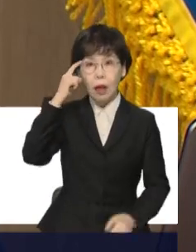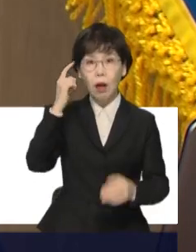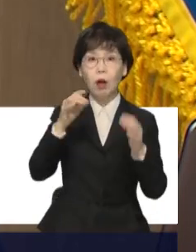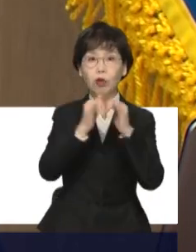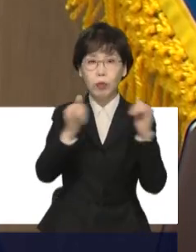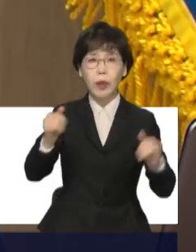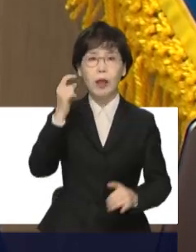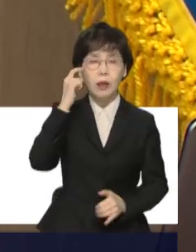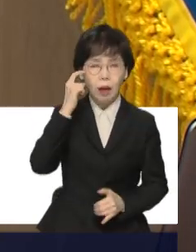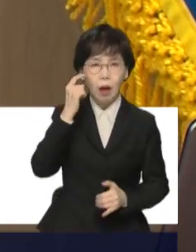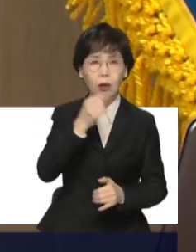감사합니다.